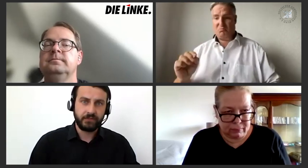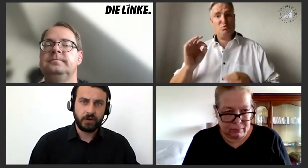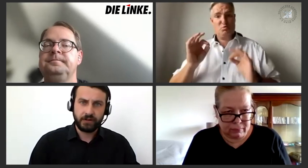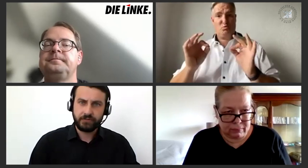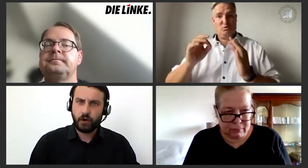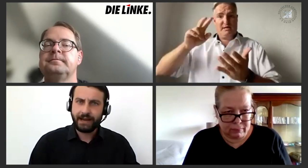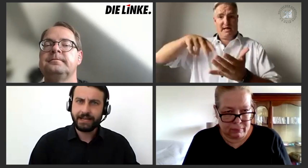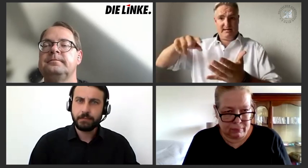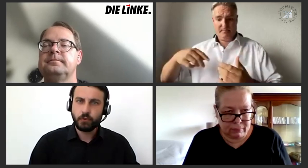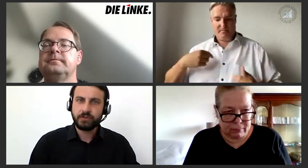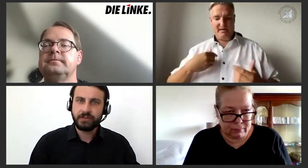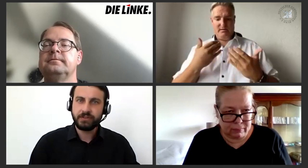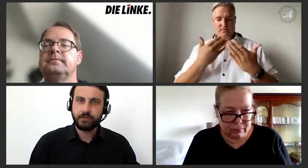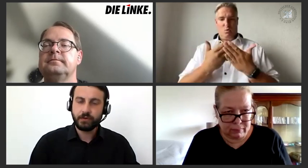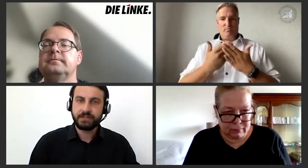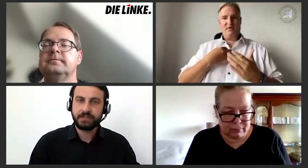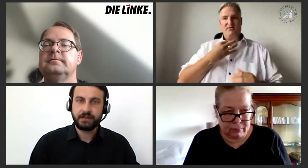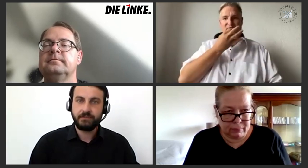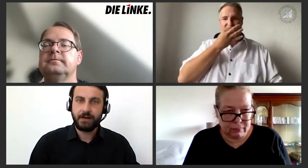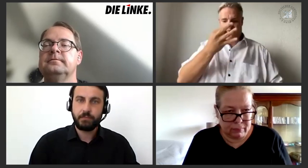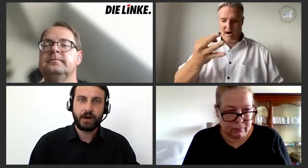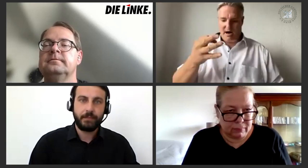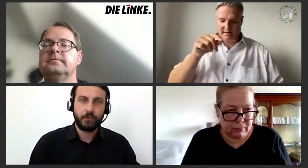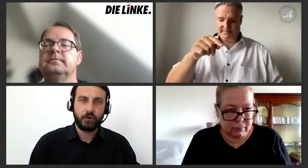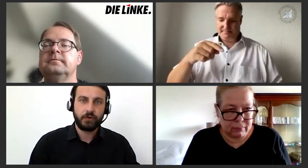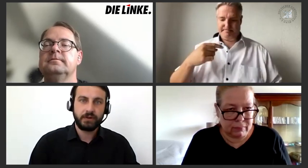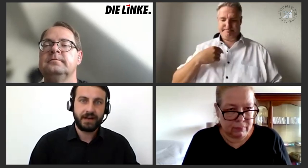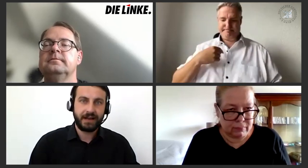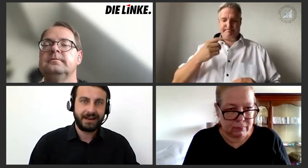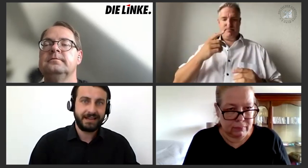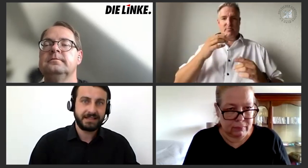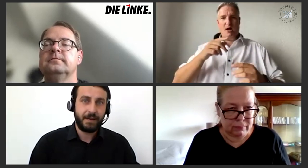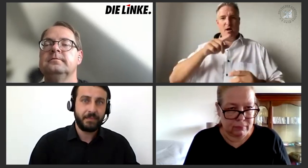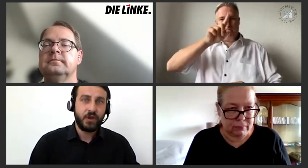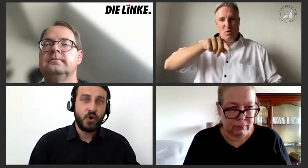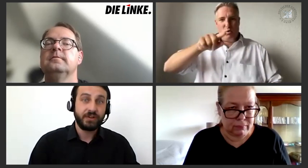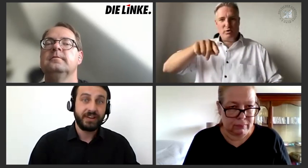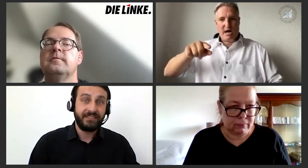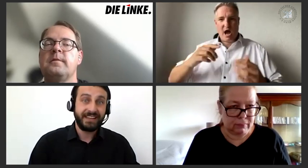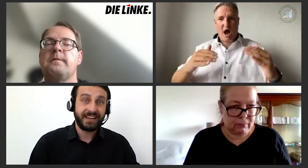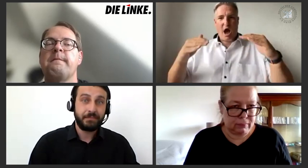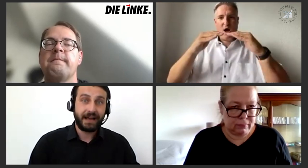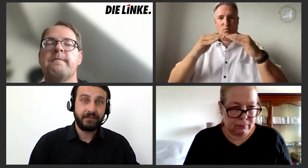angehoben werden soll. Da sind noch einige Punkte die Sie wirklich im Wahlprogramm noch dargelegt haben.